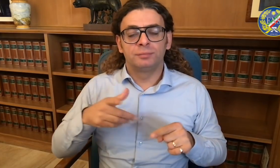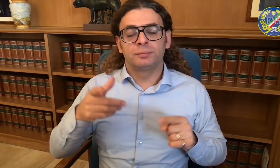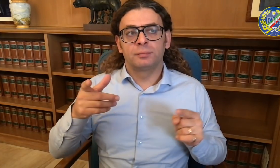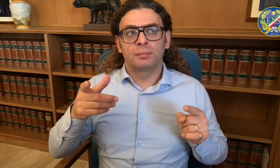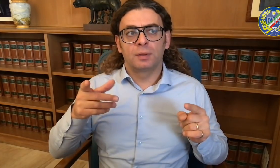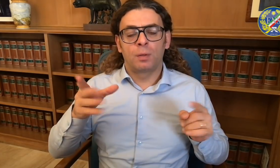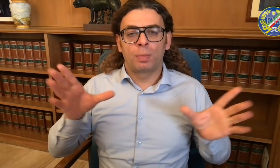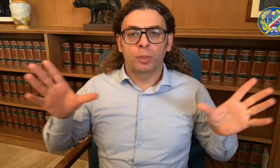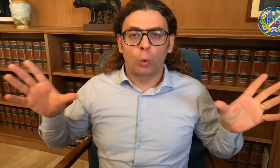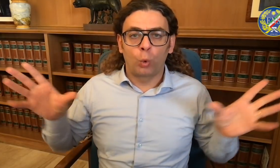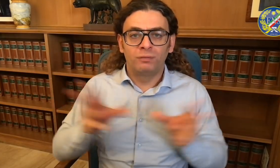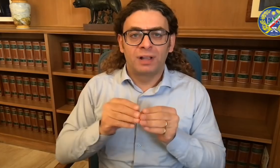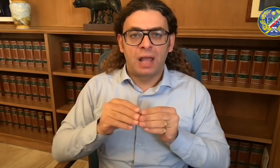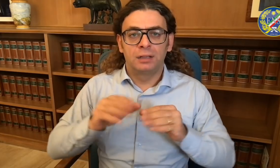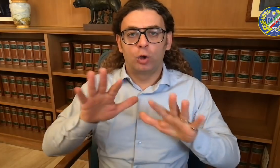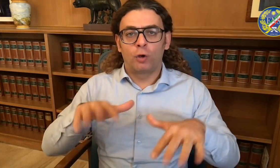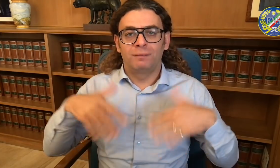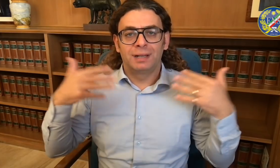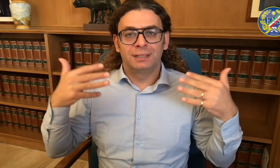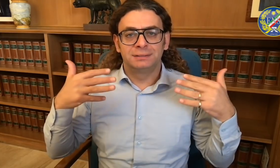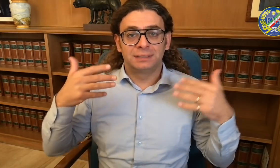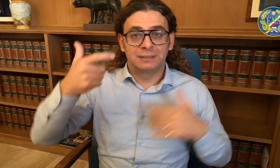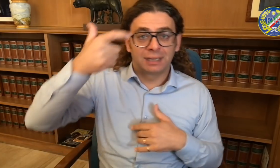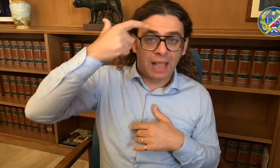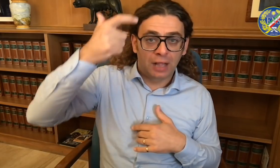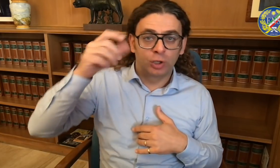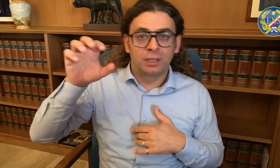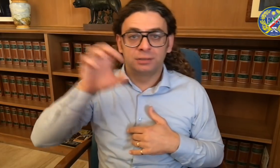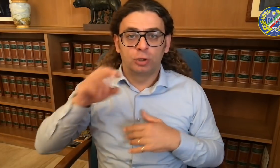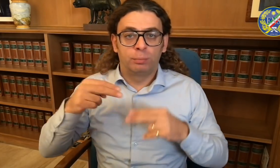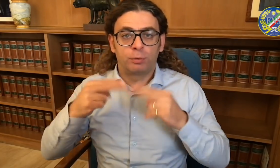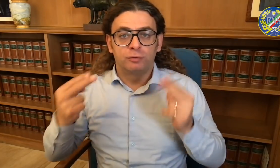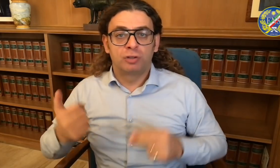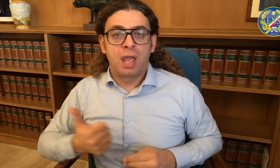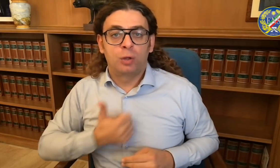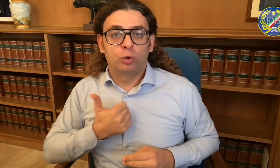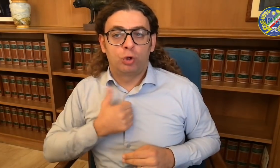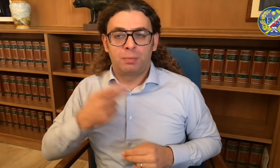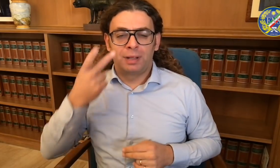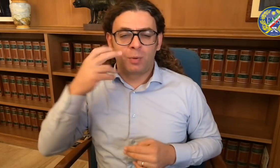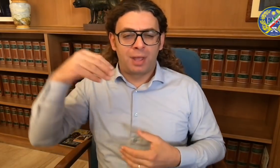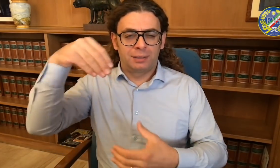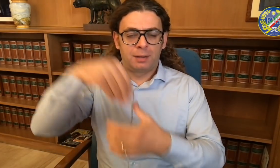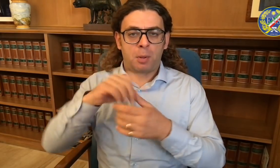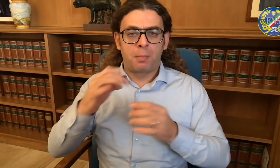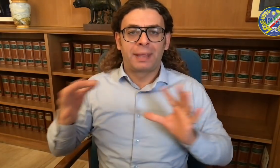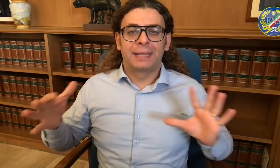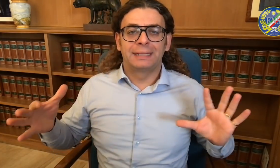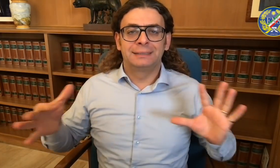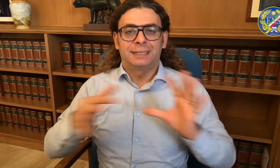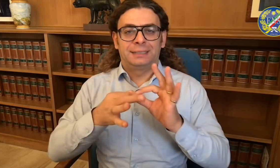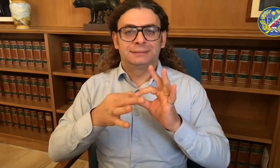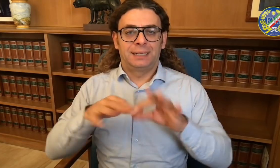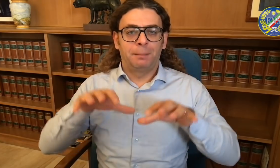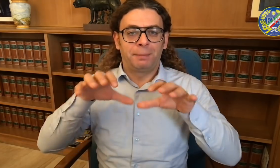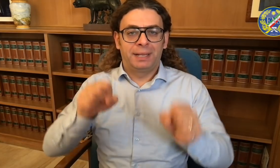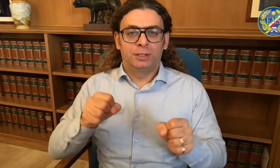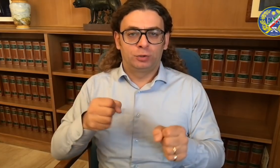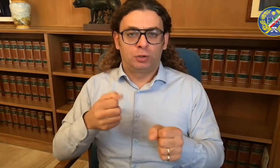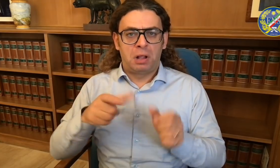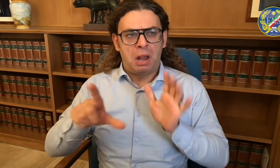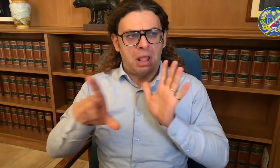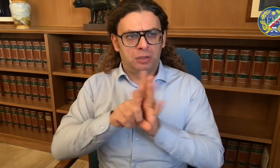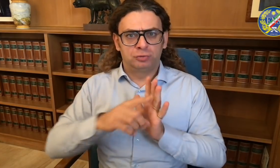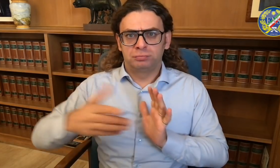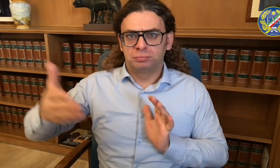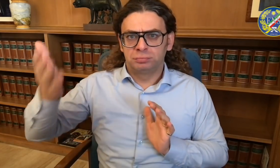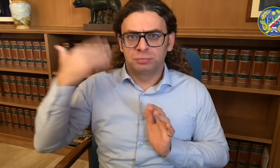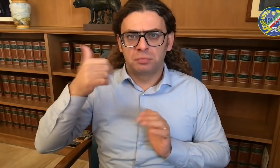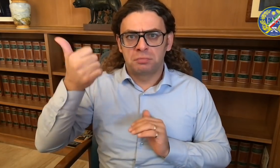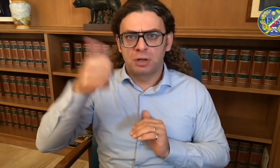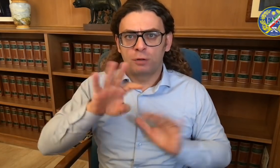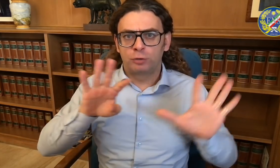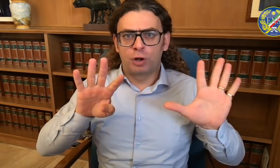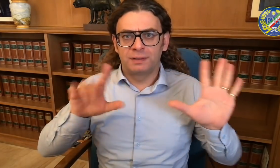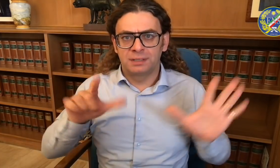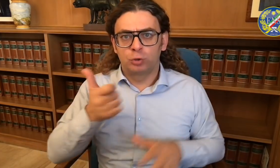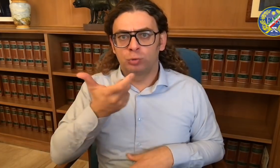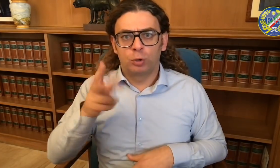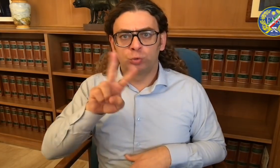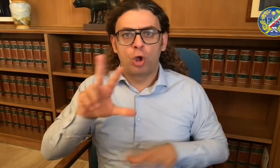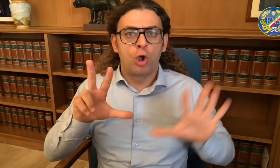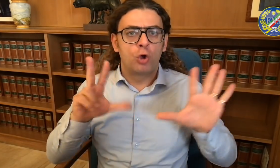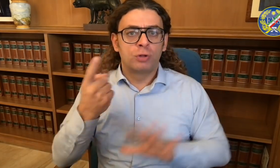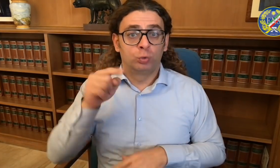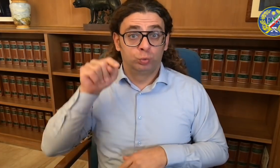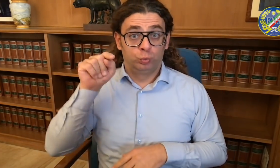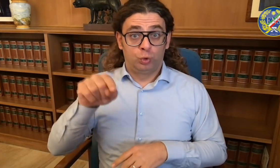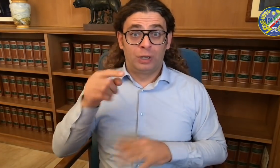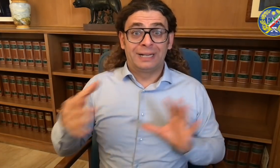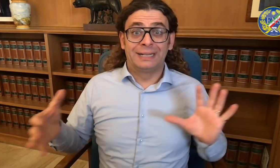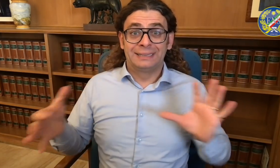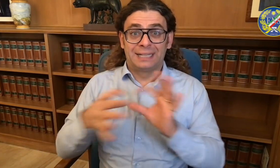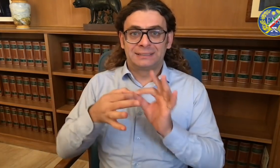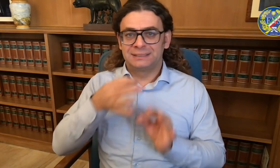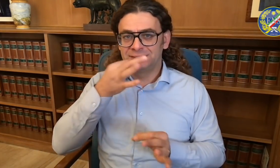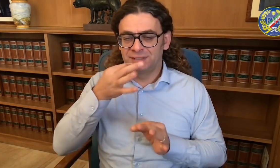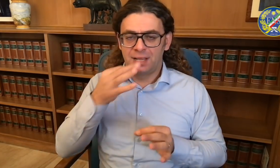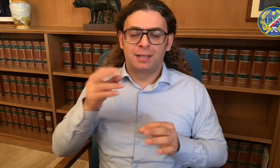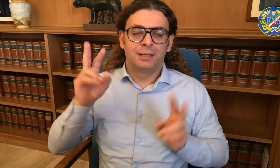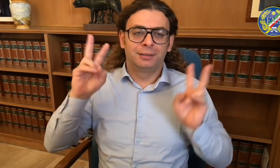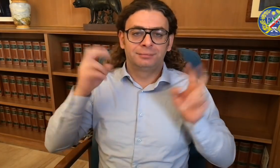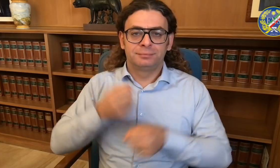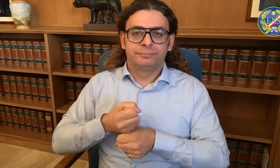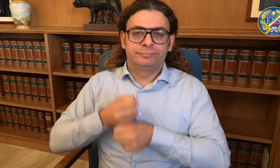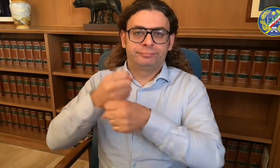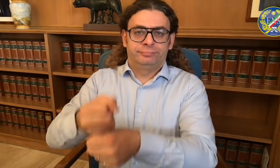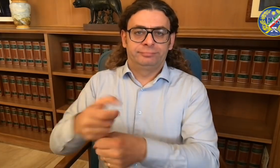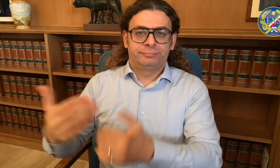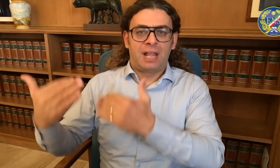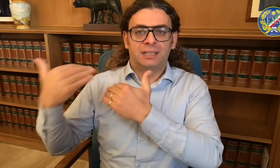Inoltre la Conferenza unificata Stato-Regioni-Province autonome, previa intesa, ai sensi di una vecchia legge del 1997, la n. 281,